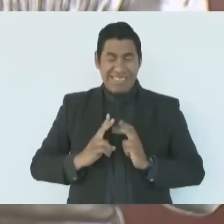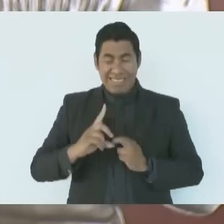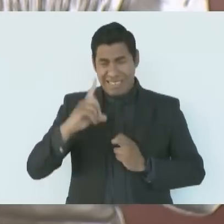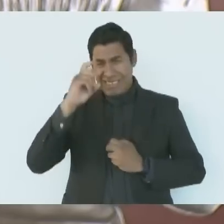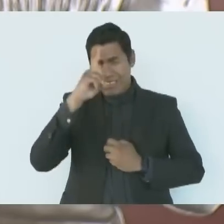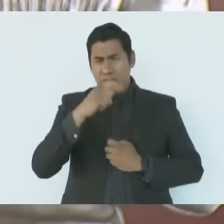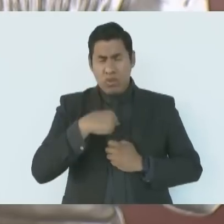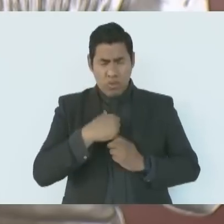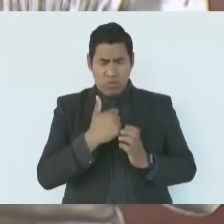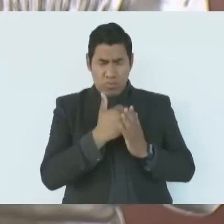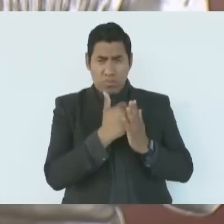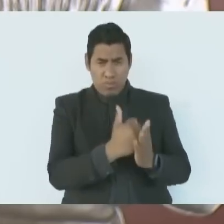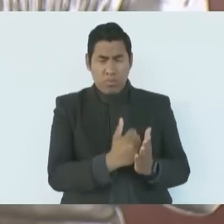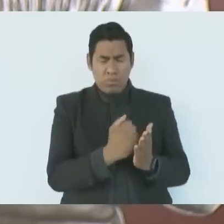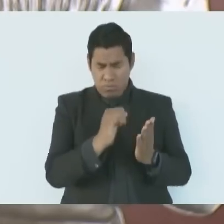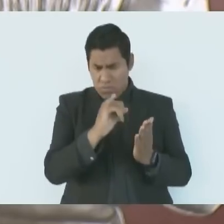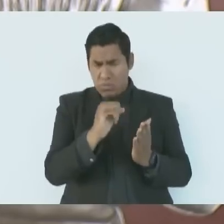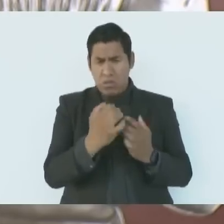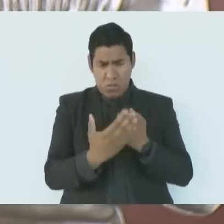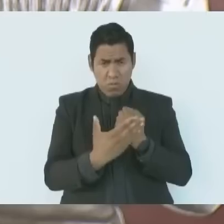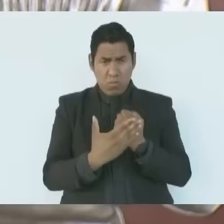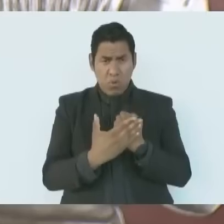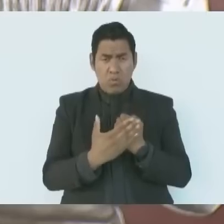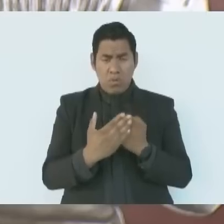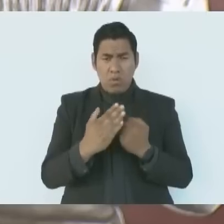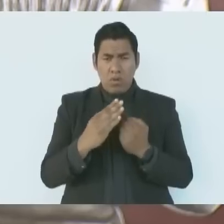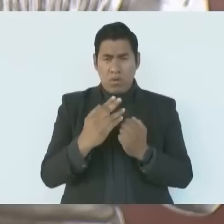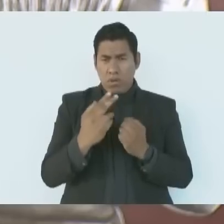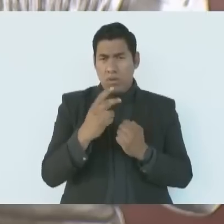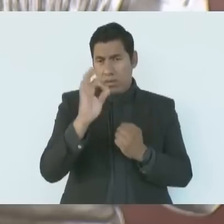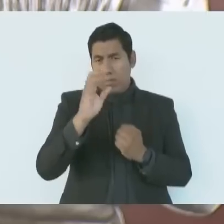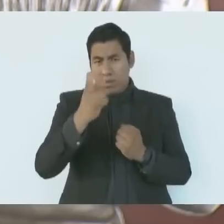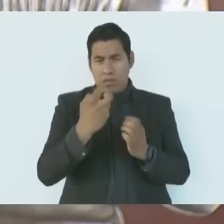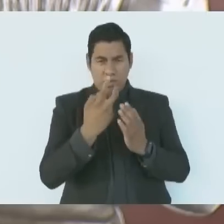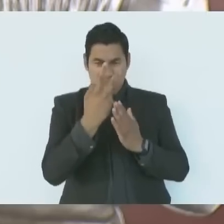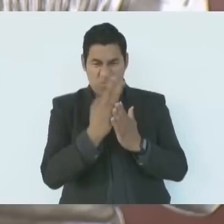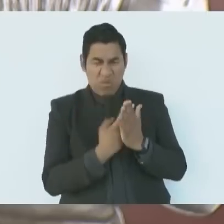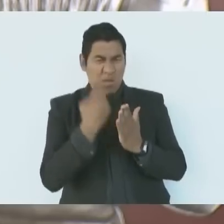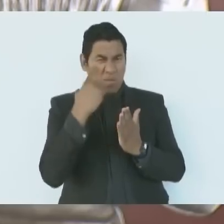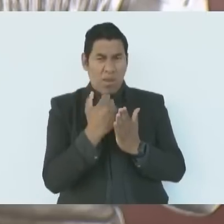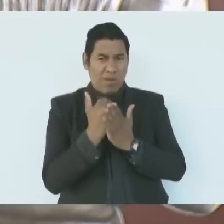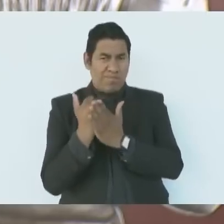ver si también podemos ampliar ese programa a las personas que están en terapia intensiva lo